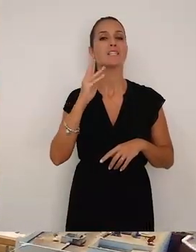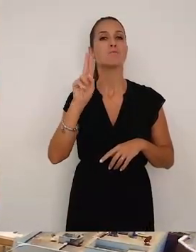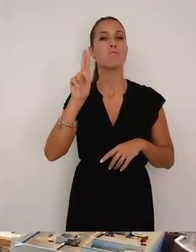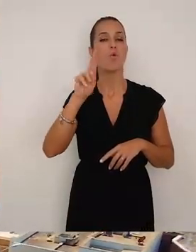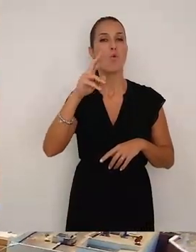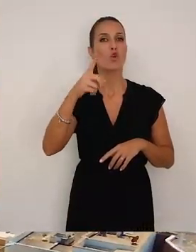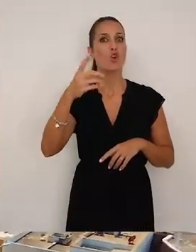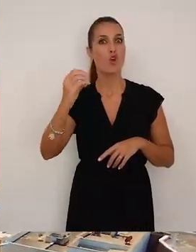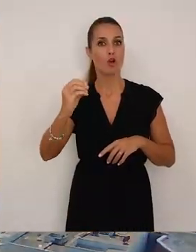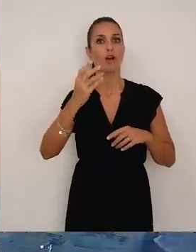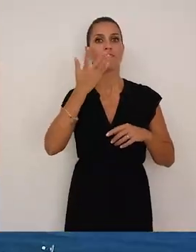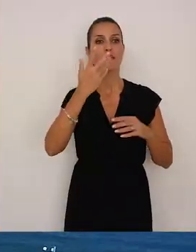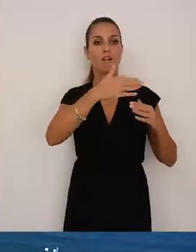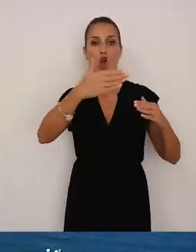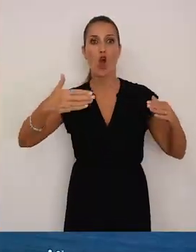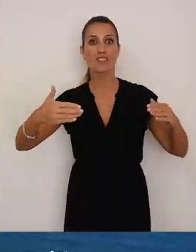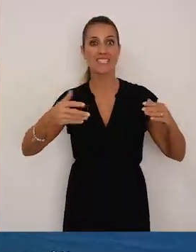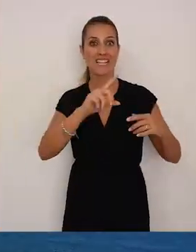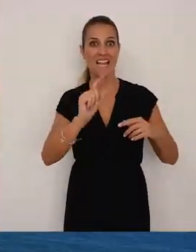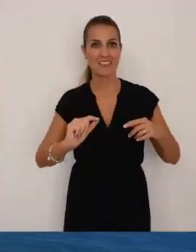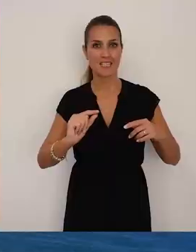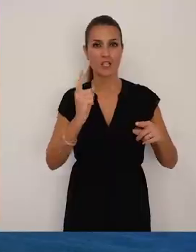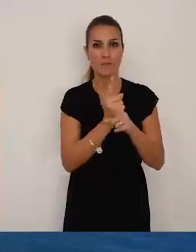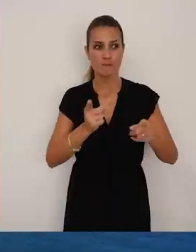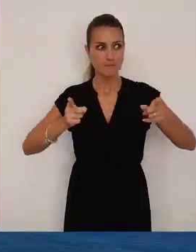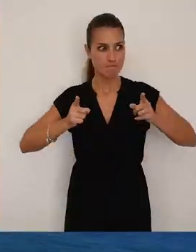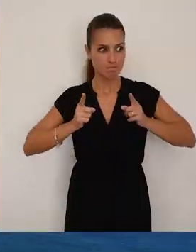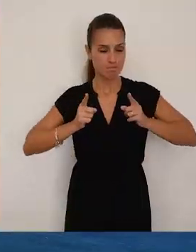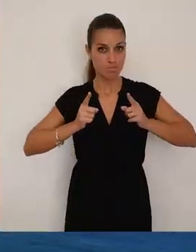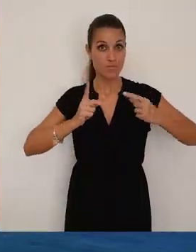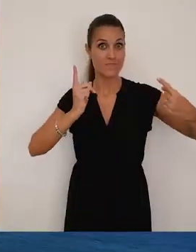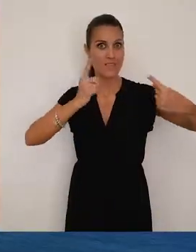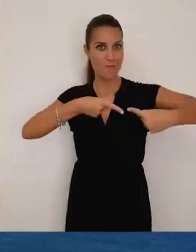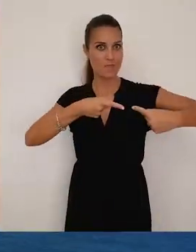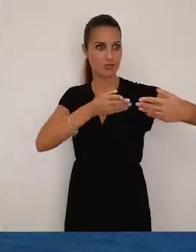allo scopo di difendere le coste salentine dai nemici provenienti dal mare.